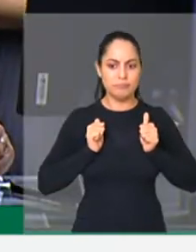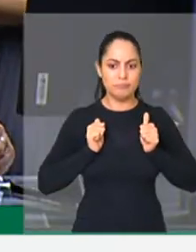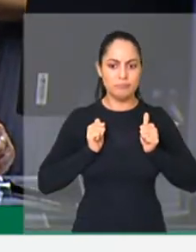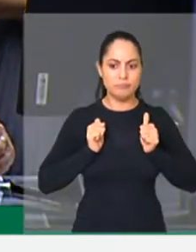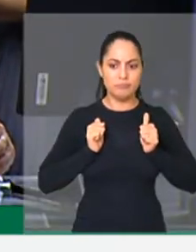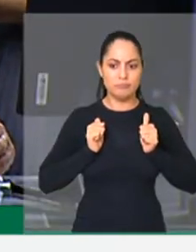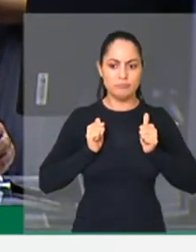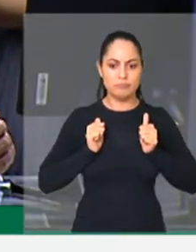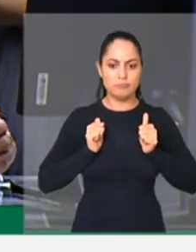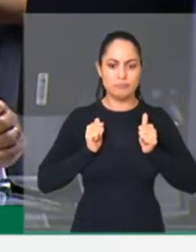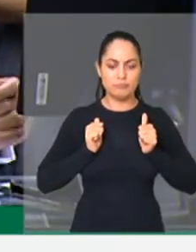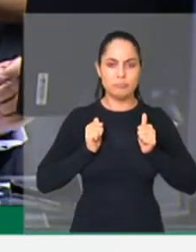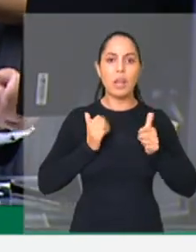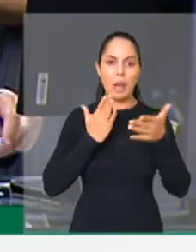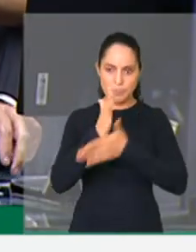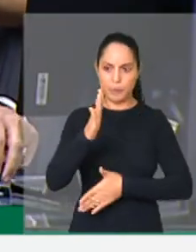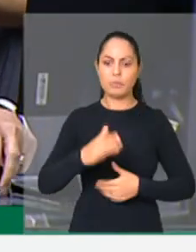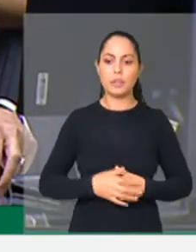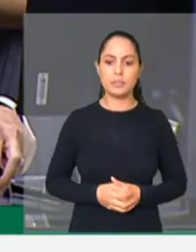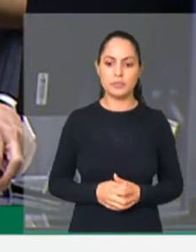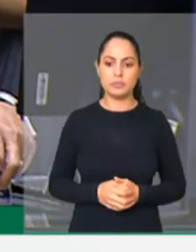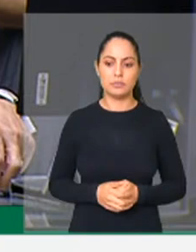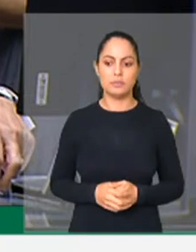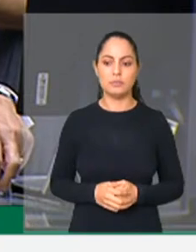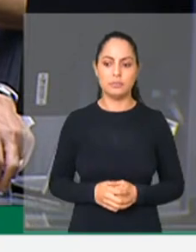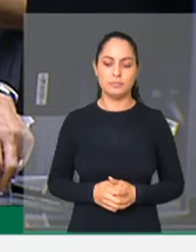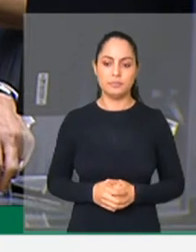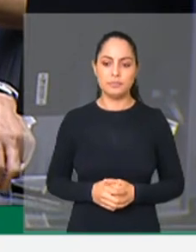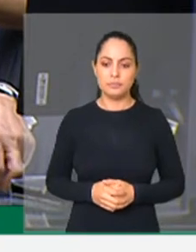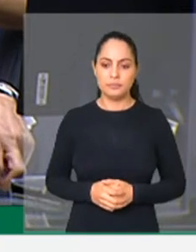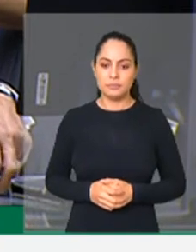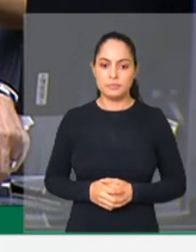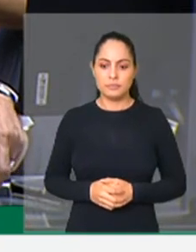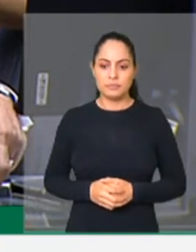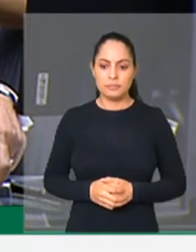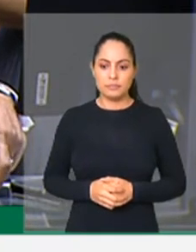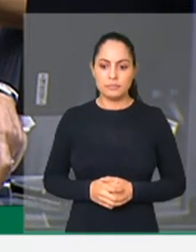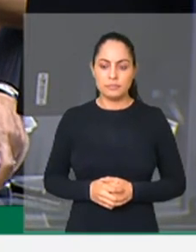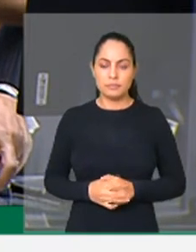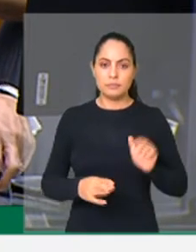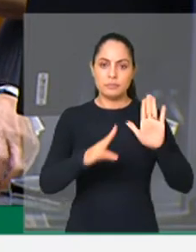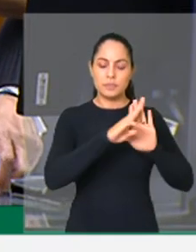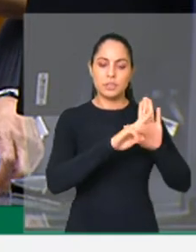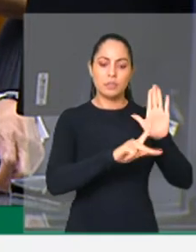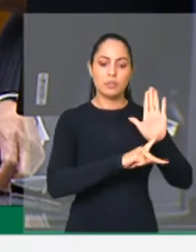RESSALVADOS OS DESTAQUES. DESTAQUE... DE BANCADA N° 2. REQUER NOS TERMOS DO ART. 161, 4 °, DO PARÁGRAFO 2° DO